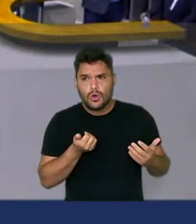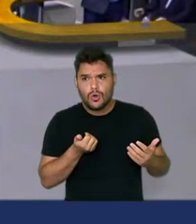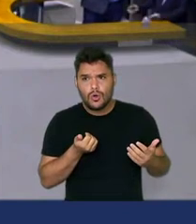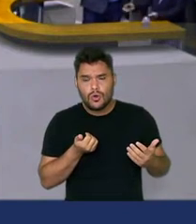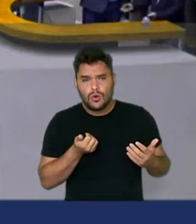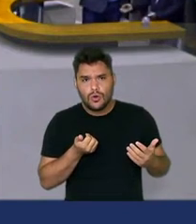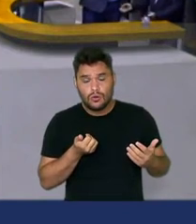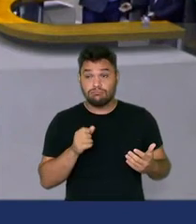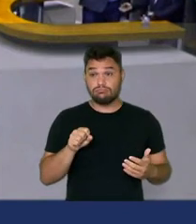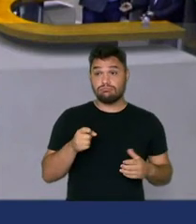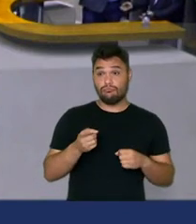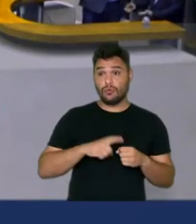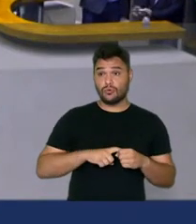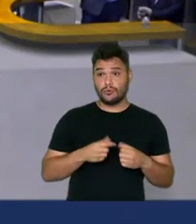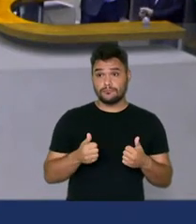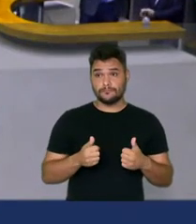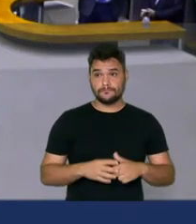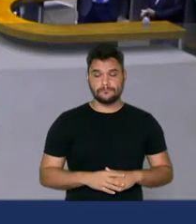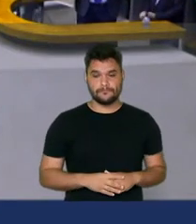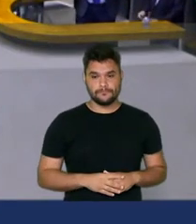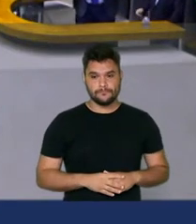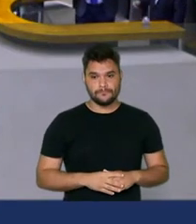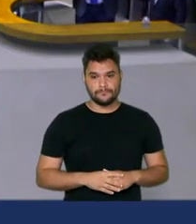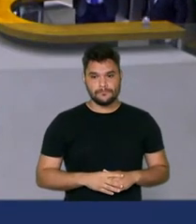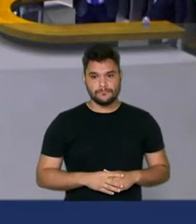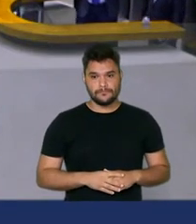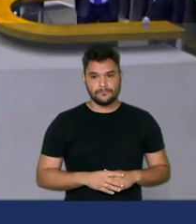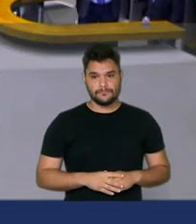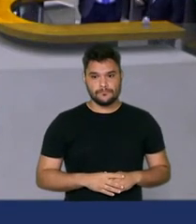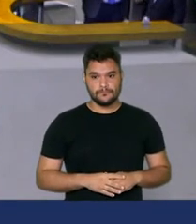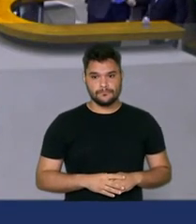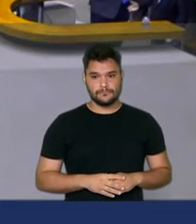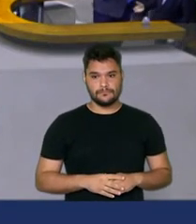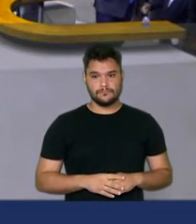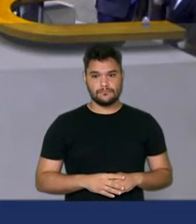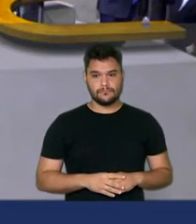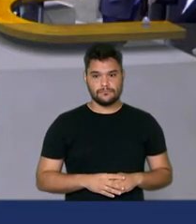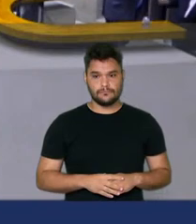SUA... A SUA FALA. -- [DEPUTADA]: MELHOROU, SERÁ ? -- [PRESIDENTE]: VOLTOU. [DEPUTADA]: TÁ BOM,